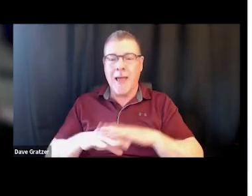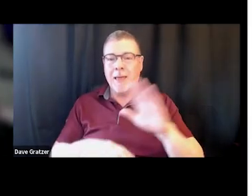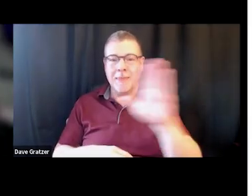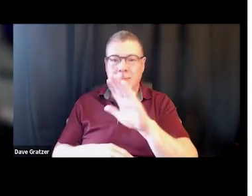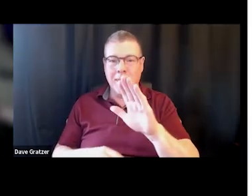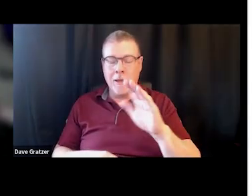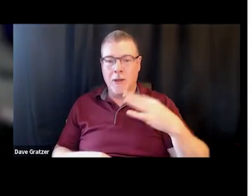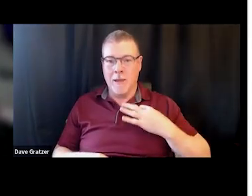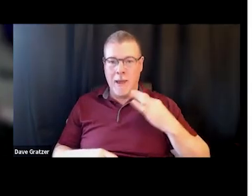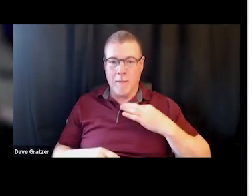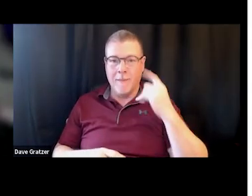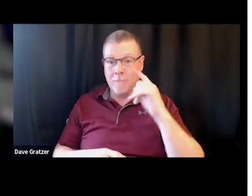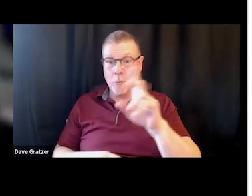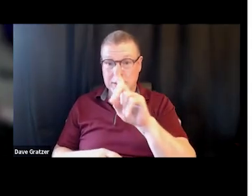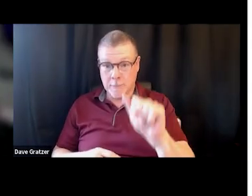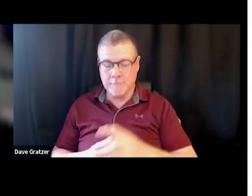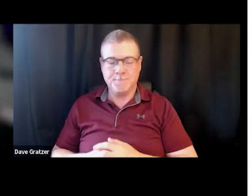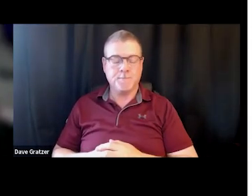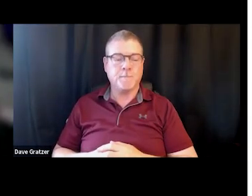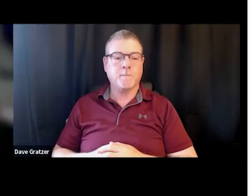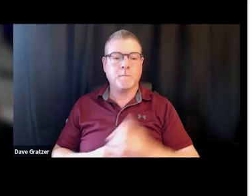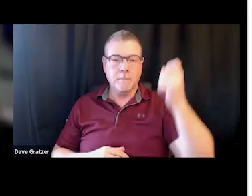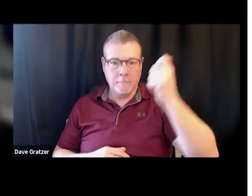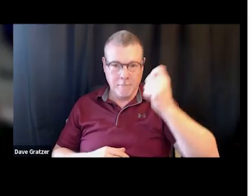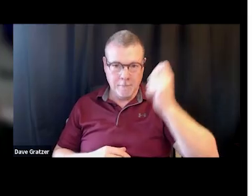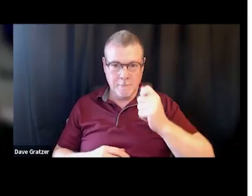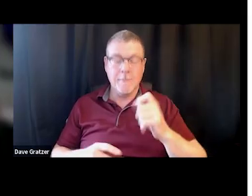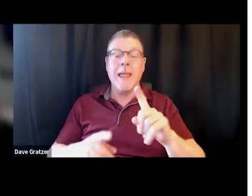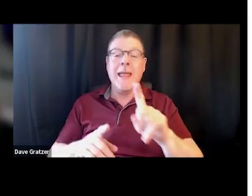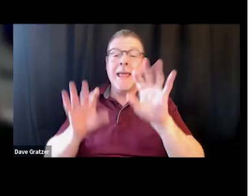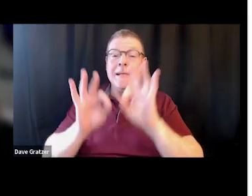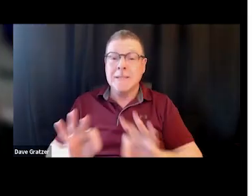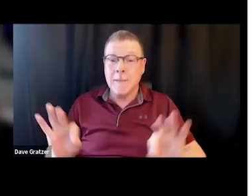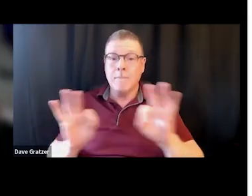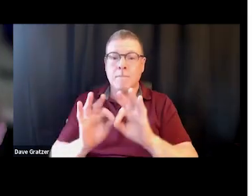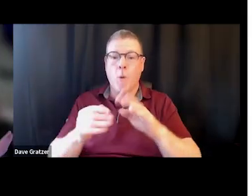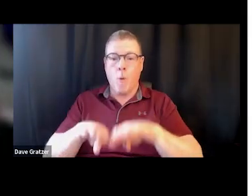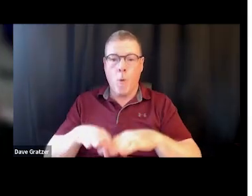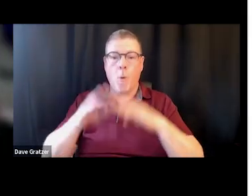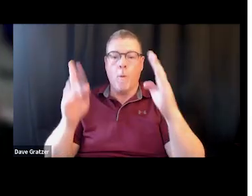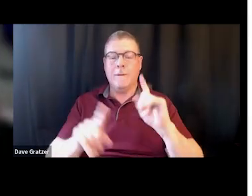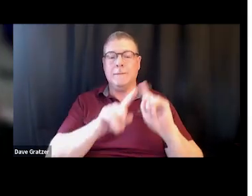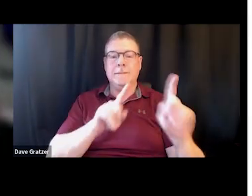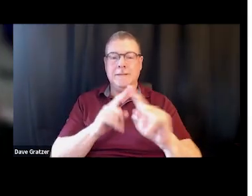Cuando se trata de referencias, y he pensado en nuestro programa, creo que es importante estar abierto a referencias de todo tipo de fuentes.